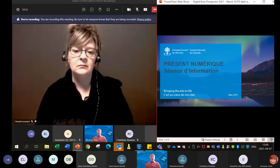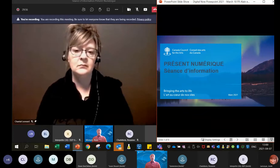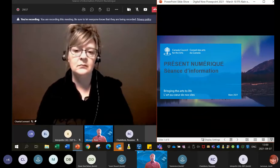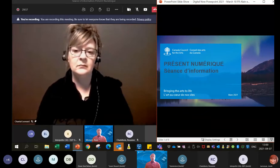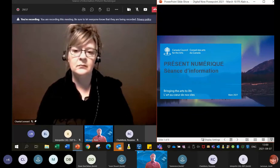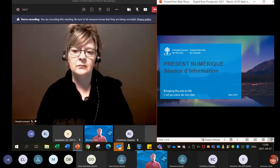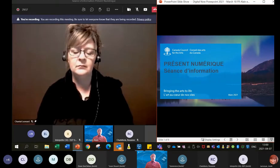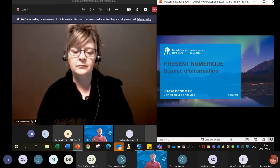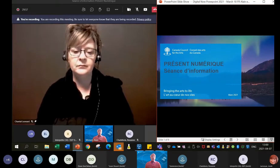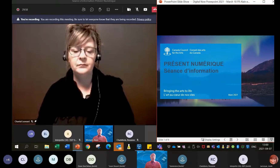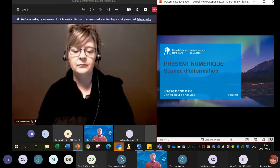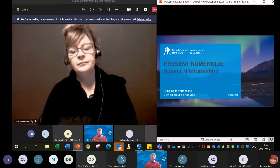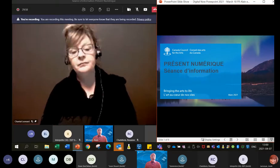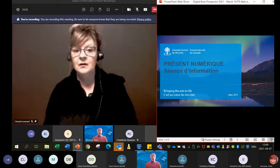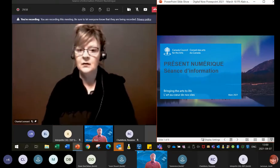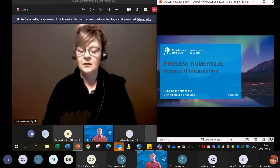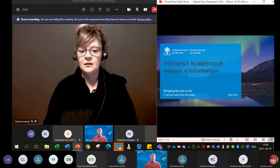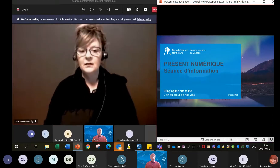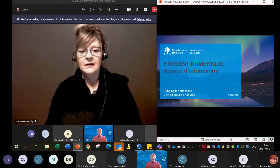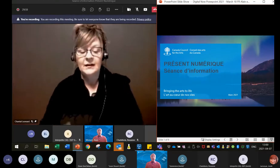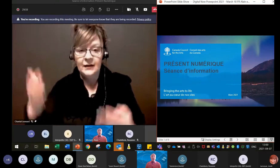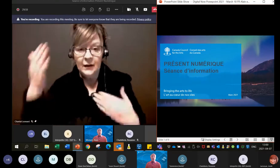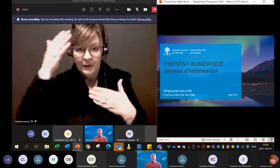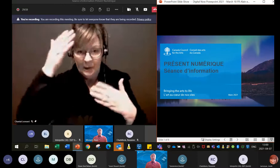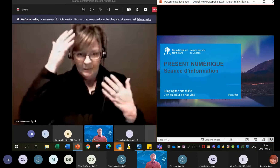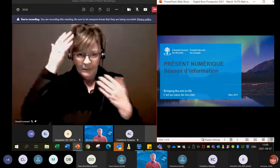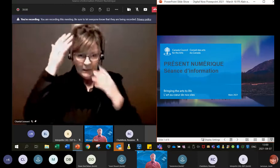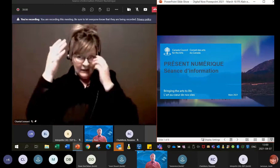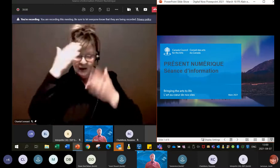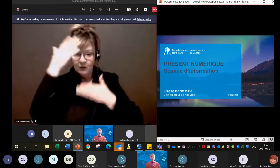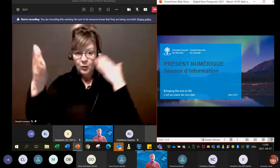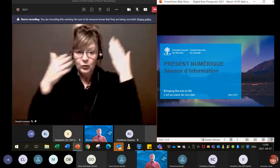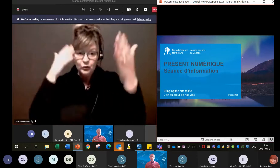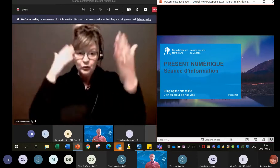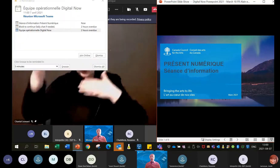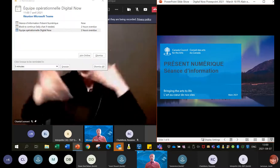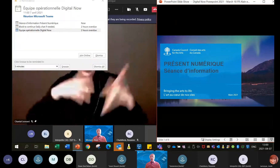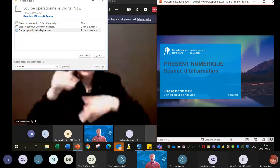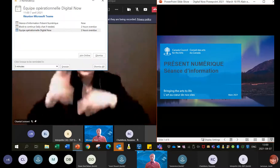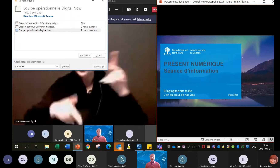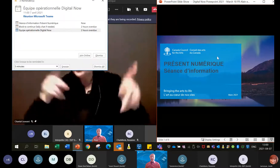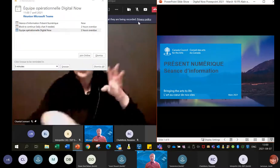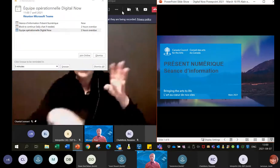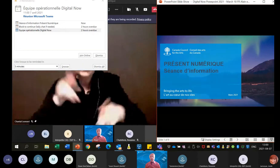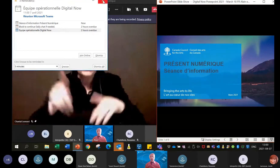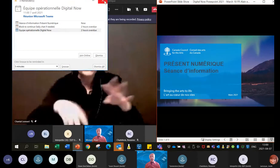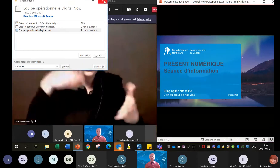Alors, bonjour à toutes et à tous ceux